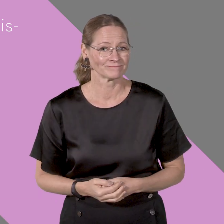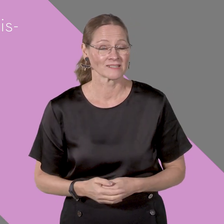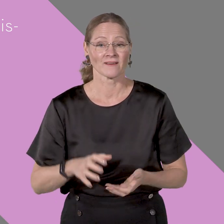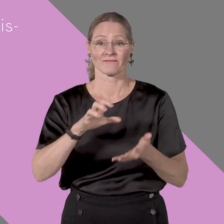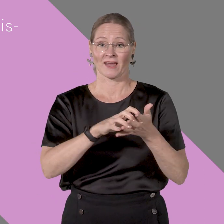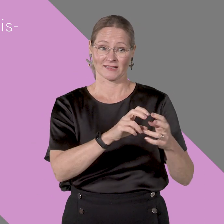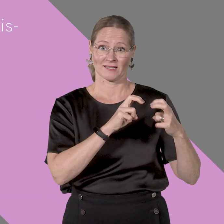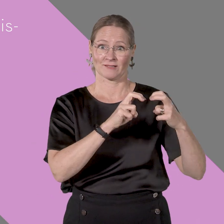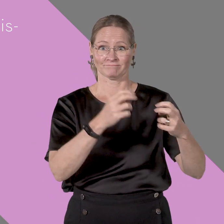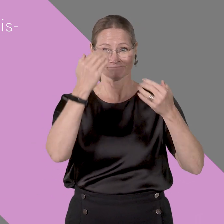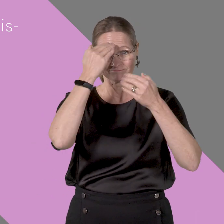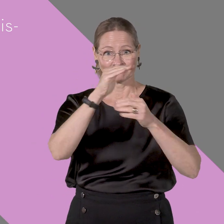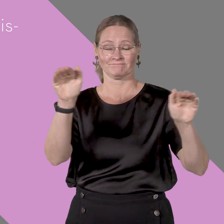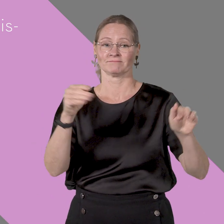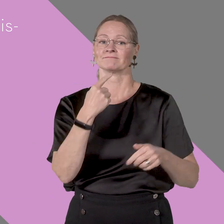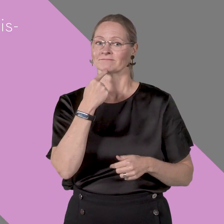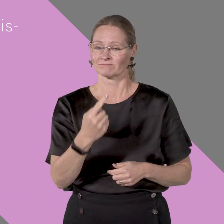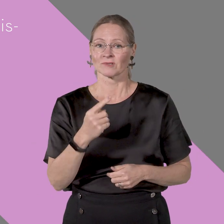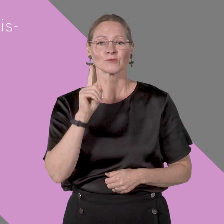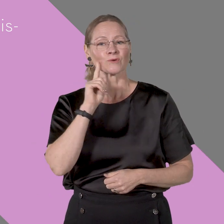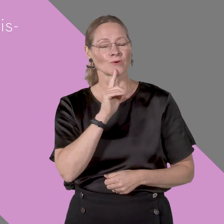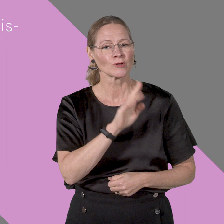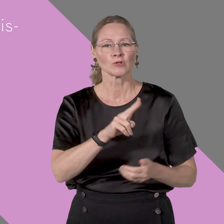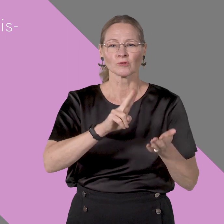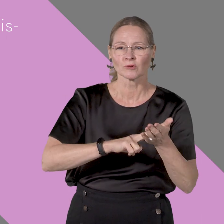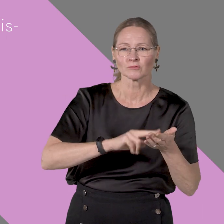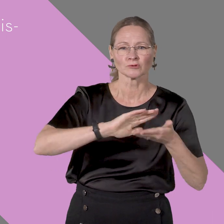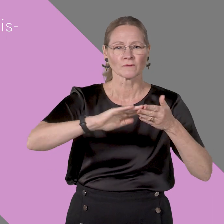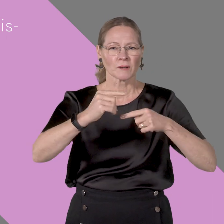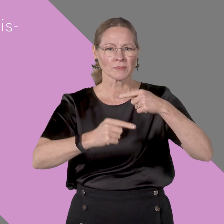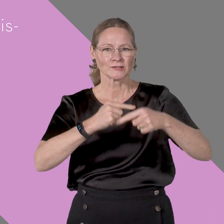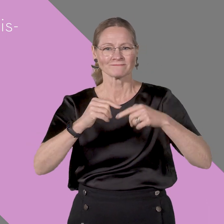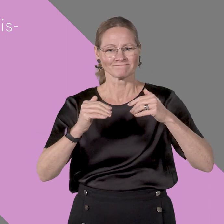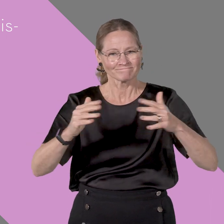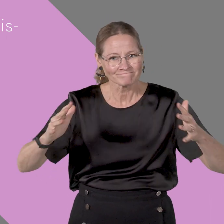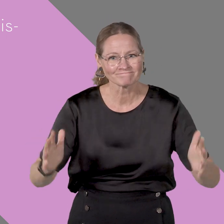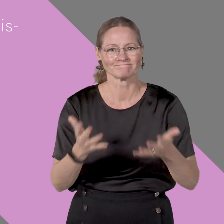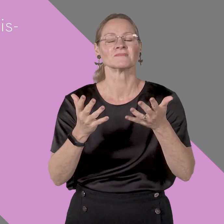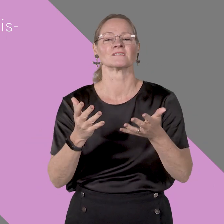Valtioneuvoston tiedotteen mukaan kuurojen totuus- ja sovintoprosessin edistämiseen -